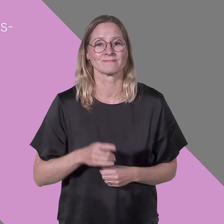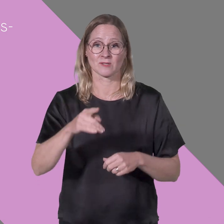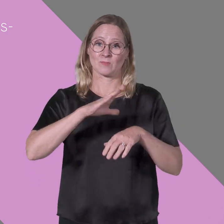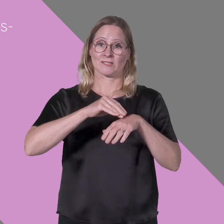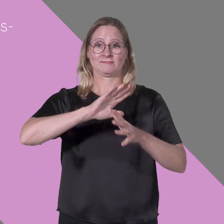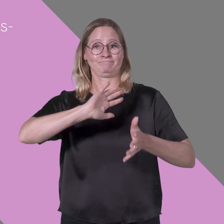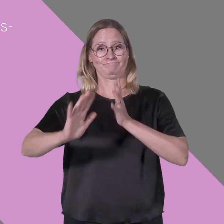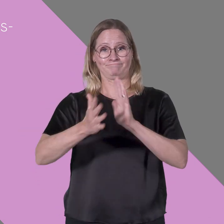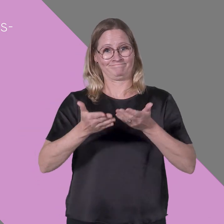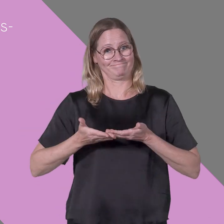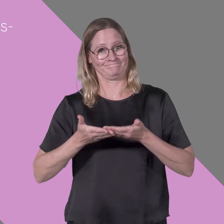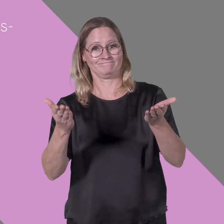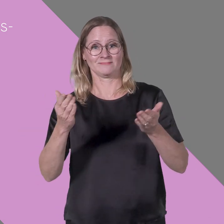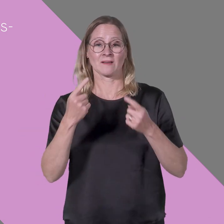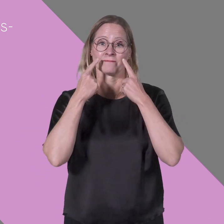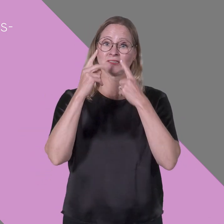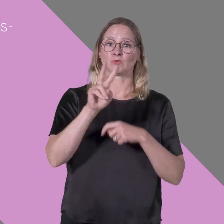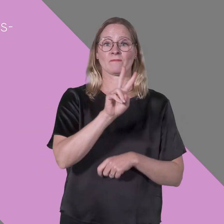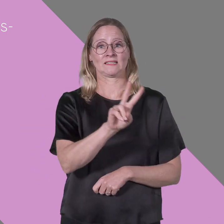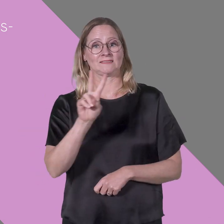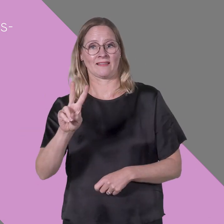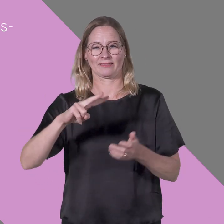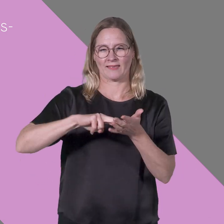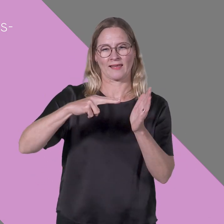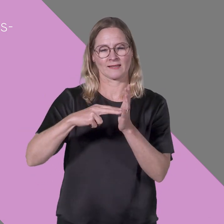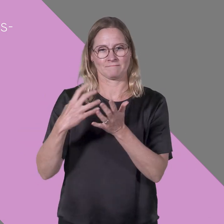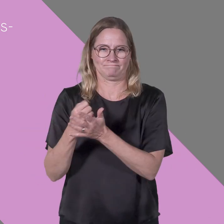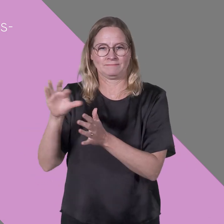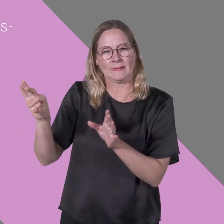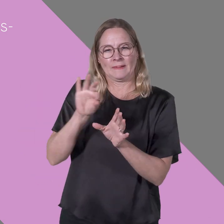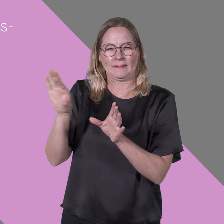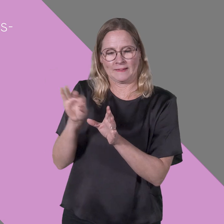Ruotsalaisella viittomakielellä esitettävä ja Visual Vernacular -tekniikkaa -